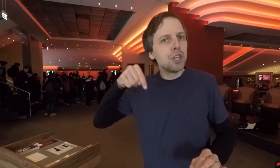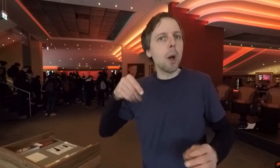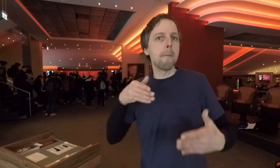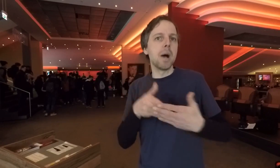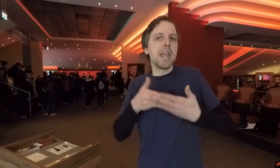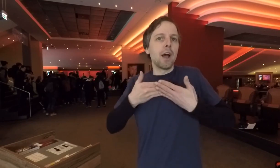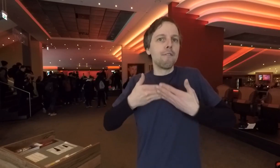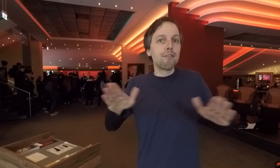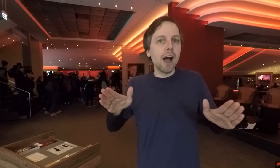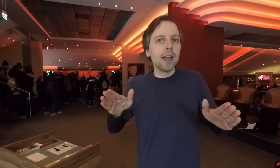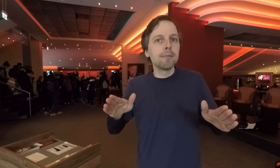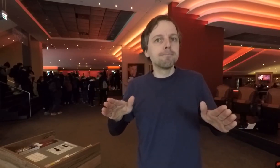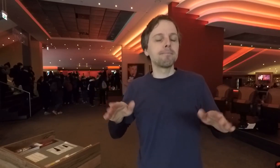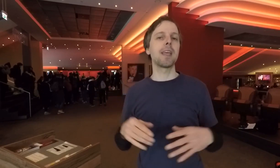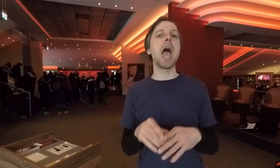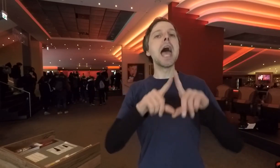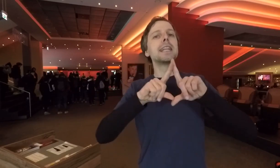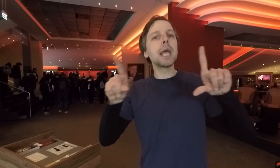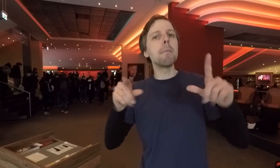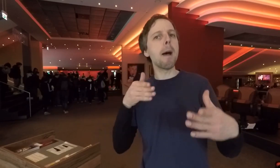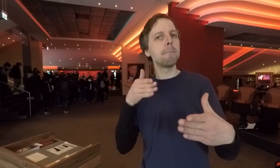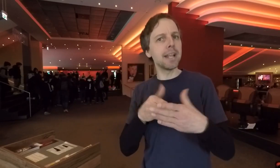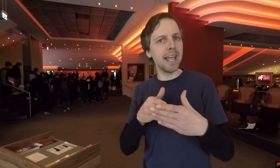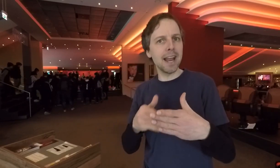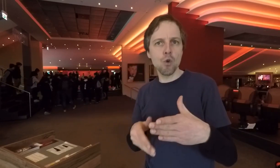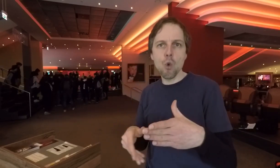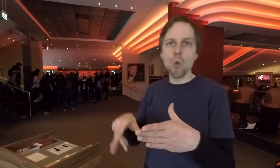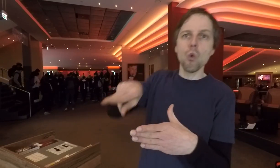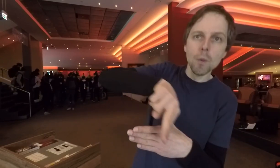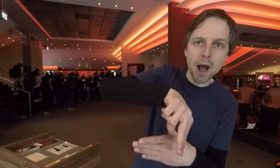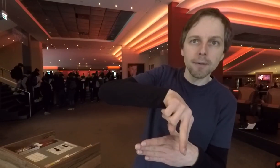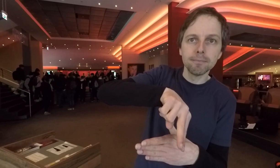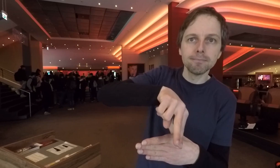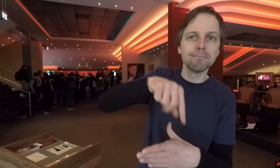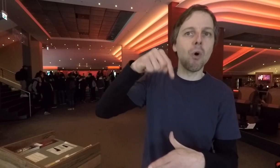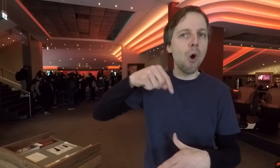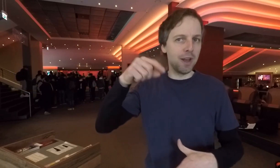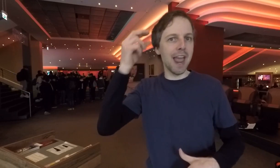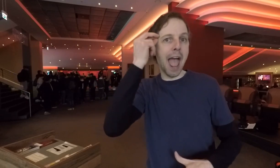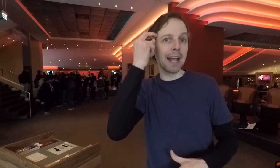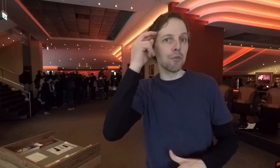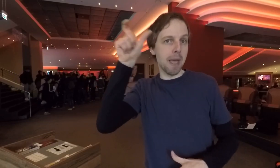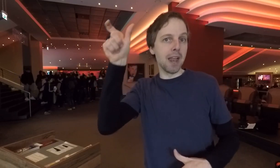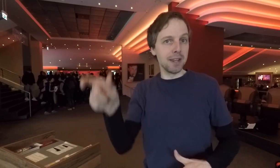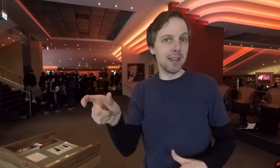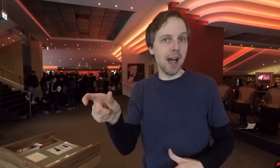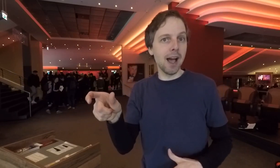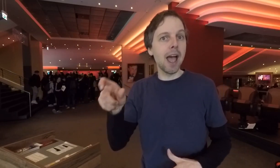Diese Veranstaltung ist also barrierefrei. Zum Thema Barrieren überwinden,